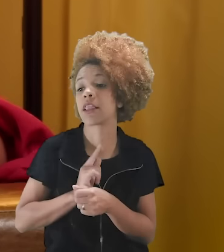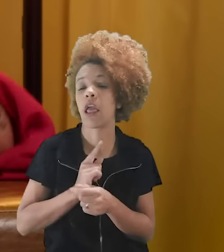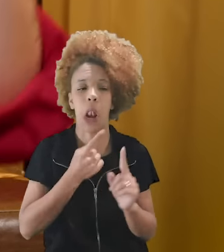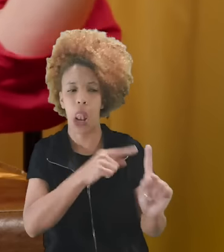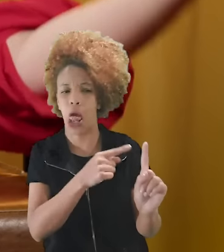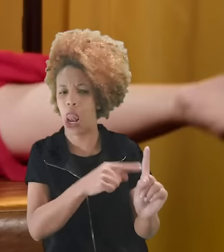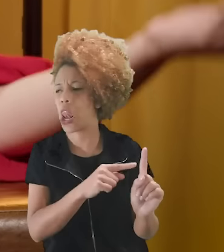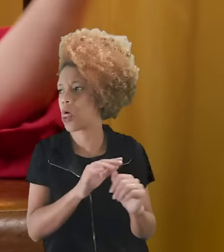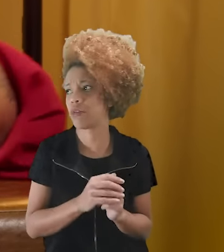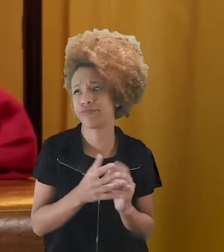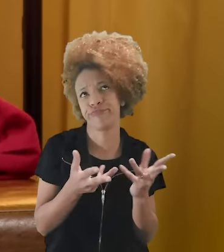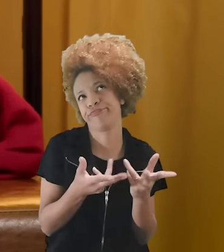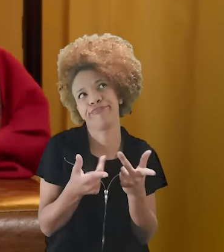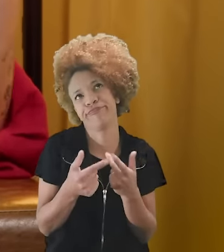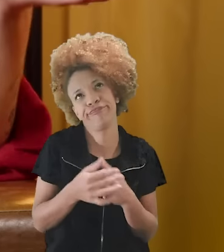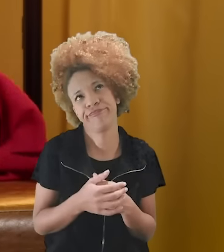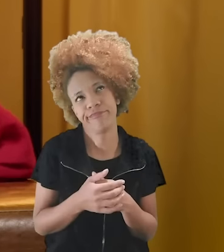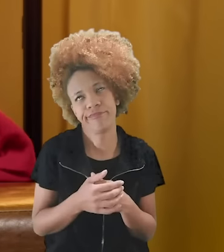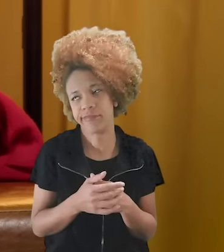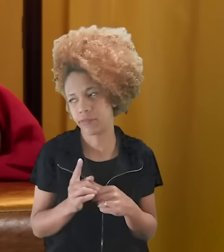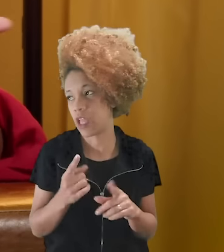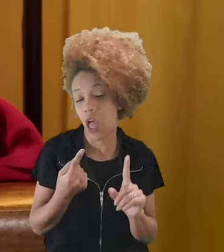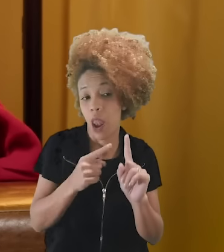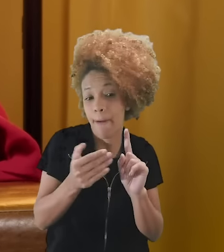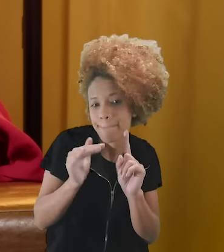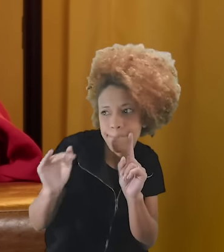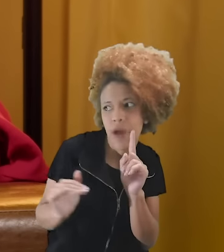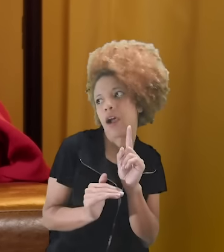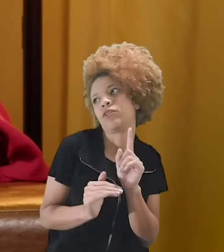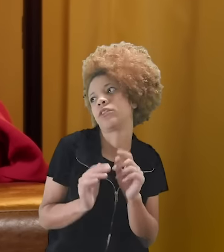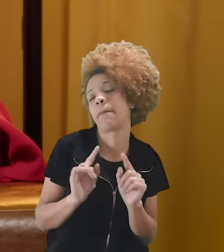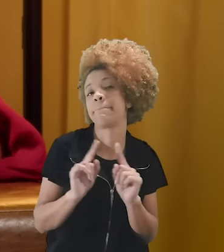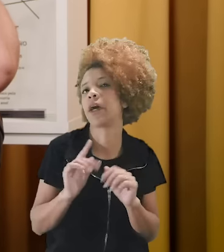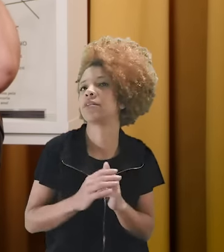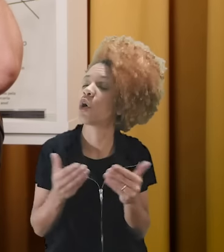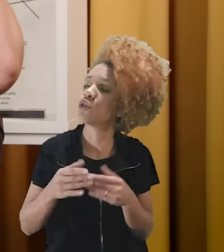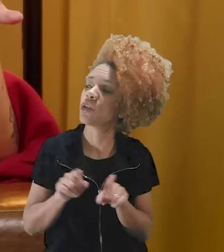da mina é os os elogios elogios as ofensas mais baixas e assim vai mas daí hoje em dia também tem